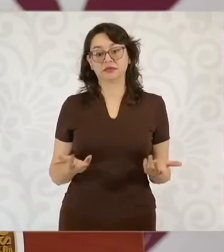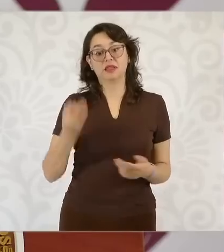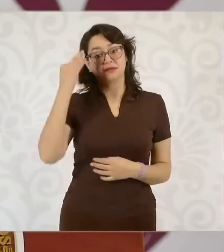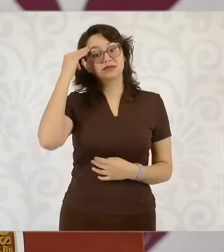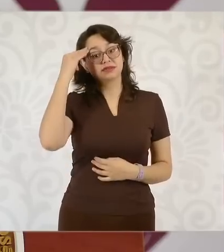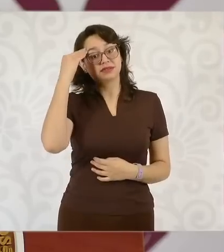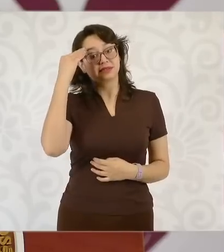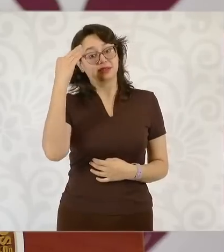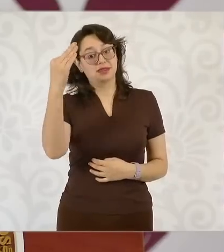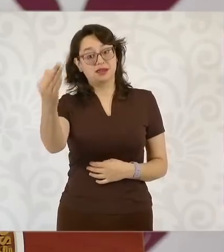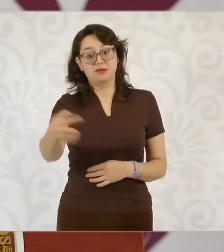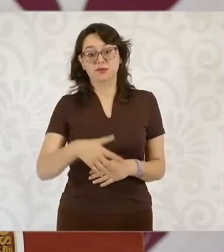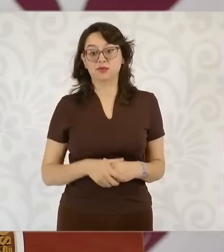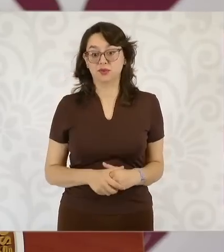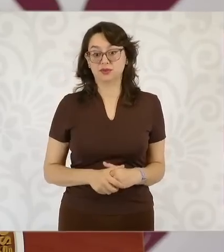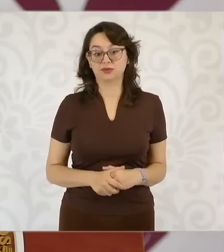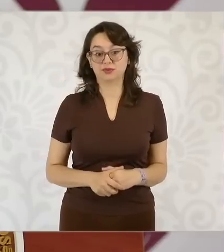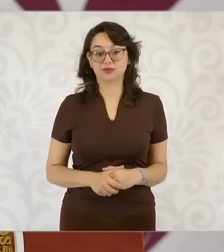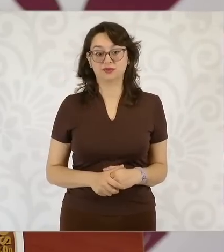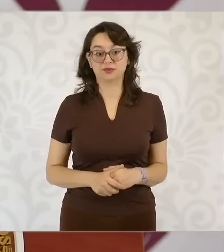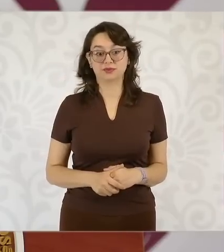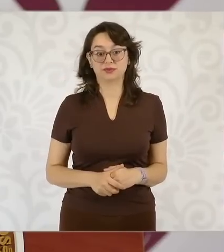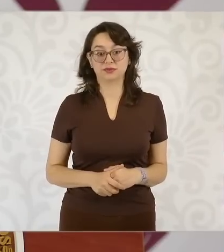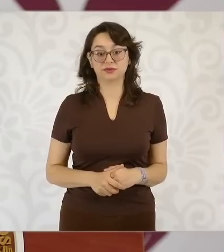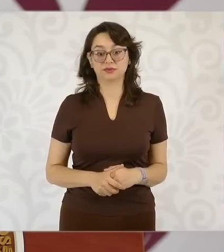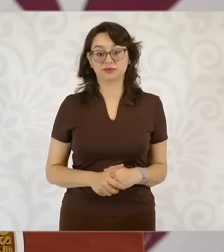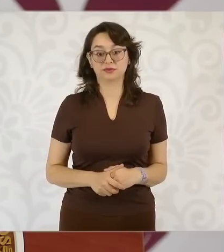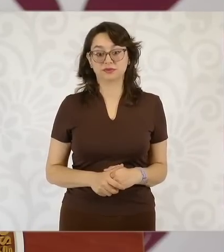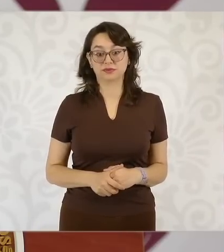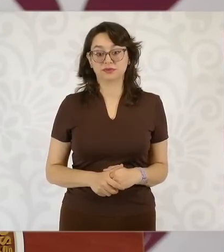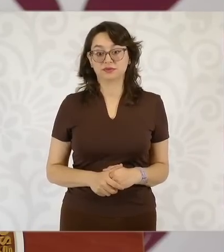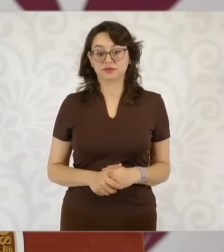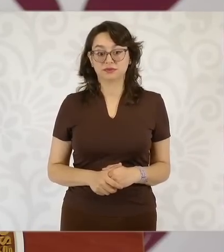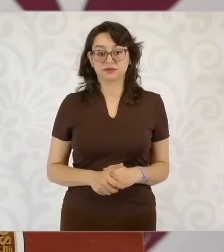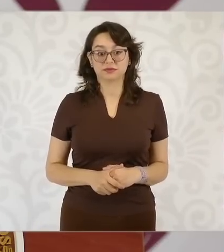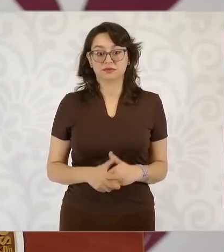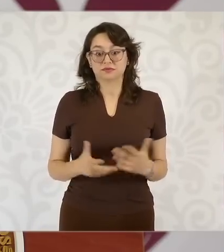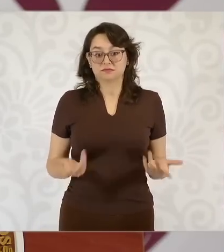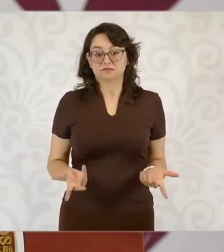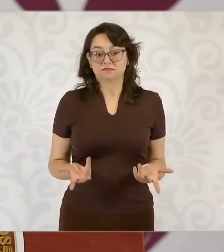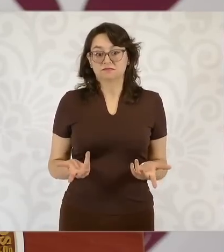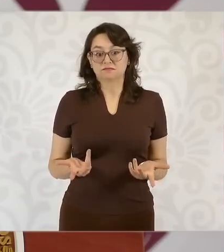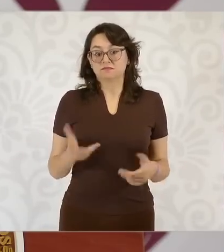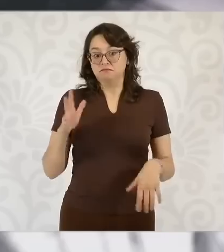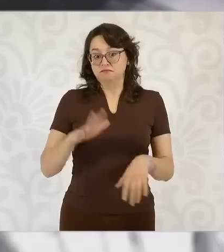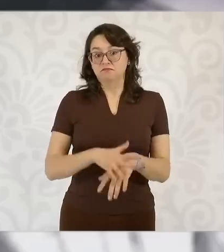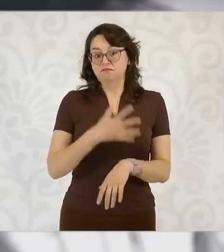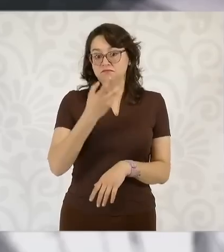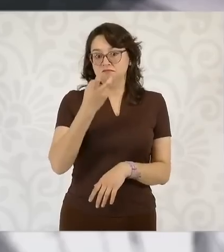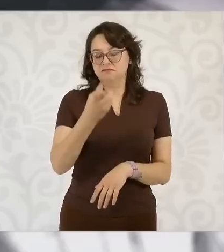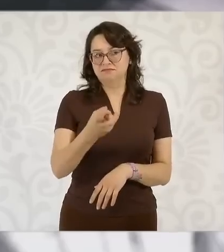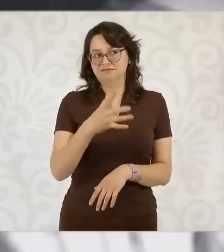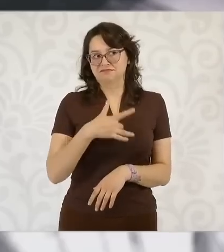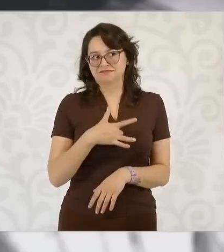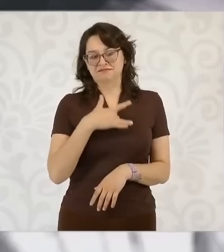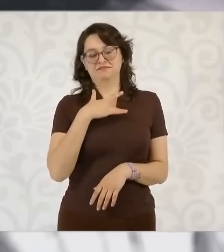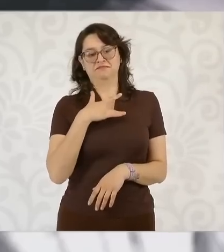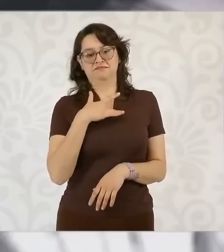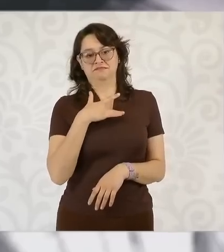poder hacer este proceso entonces por eso decimos Y esa es la información importante lo que ocurrió